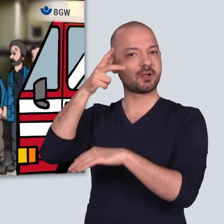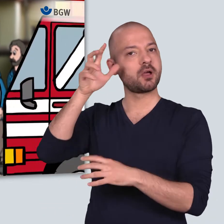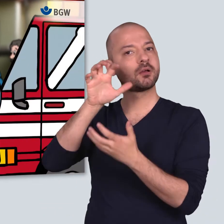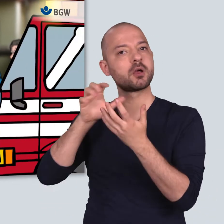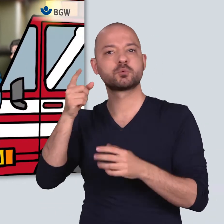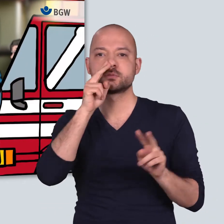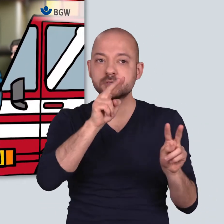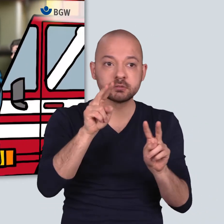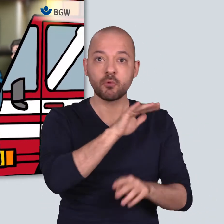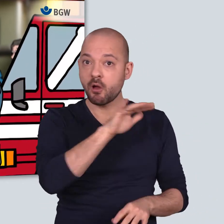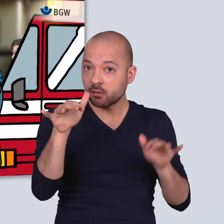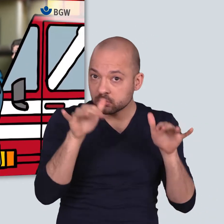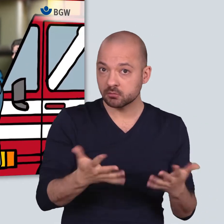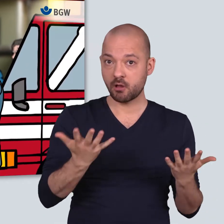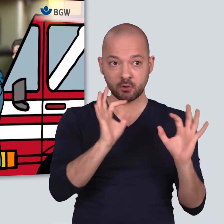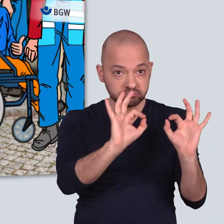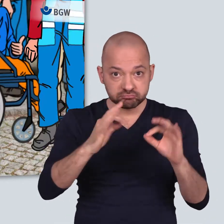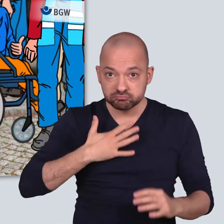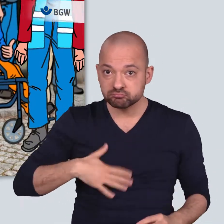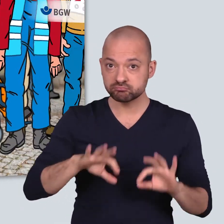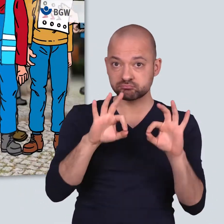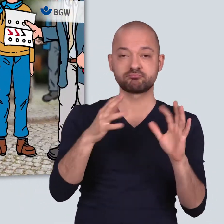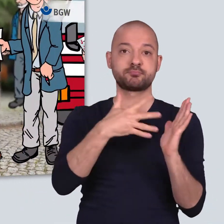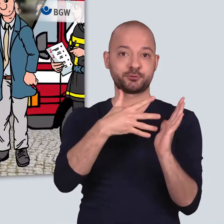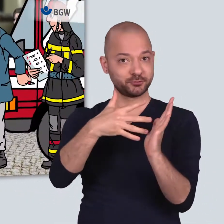Herr Krause schaut, ob wirklich alle da sind und ob es jedem gut geht.